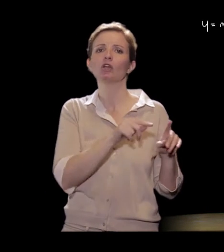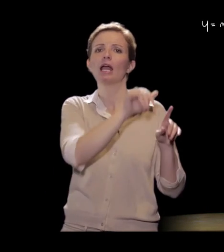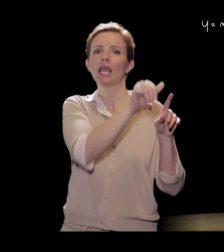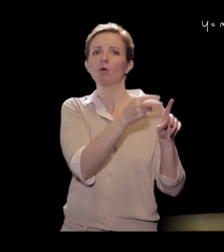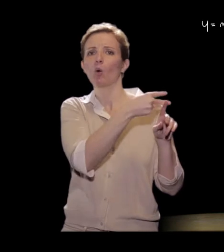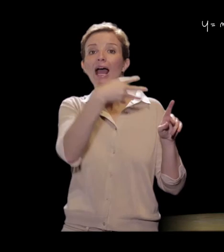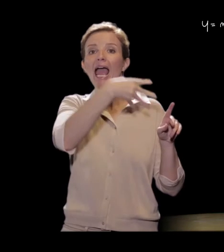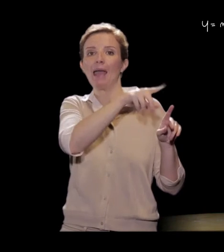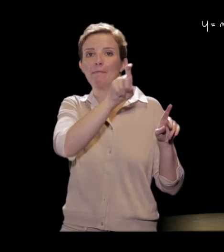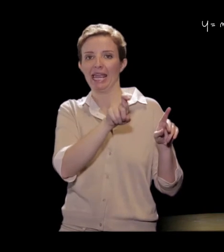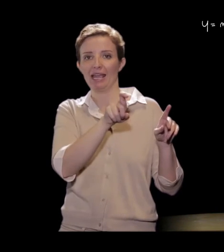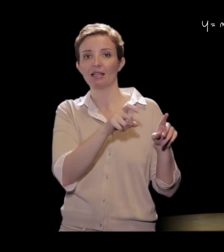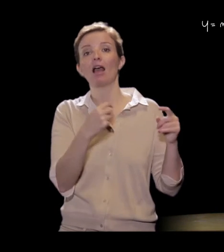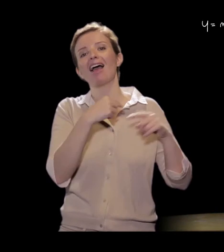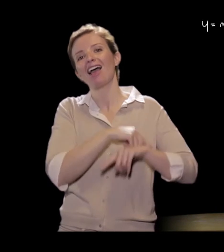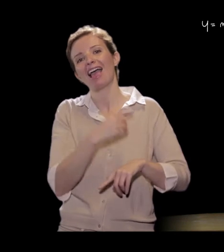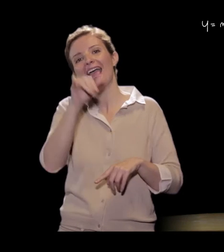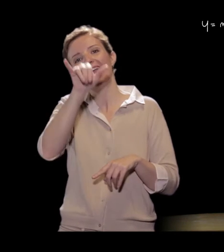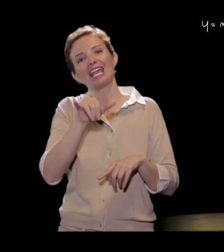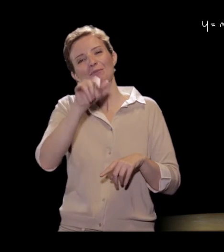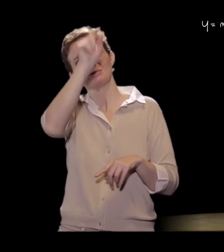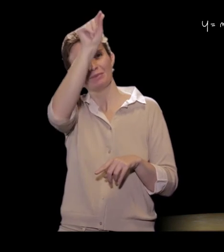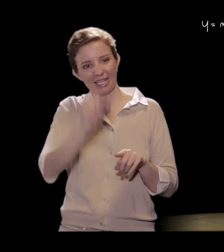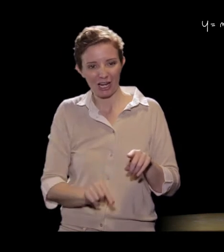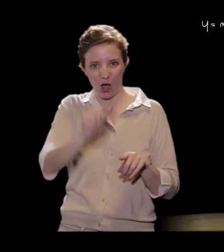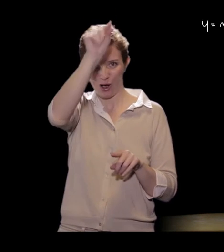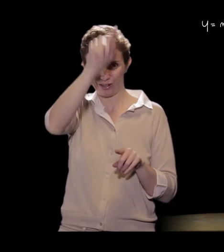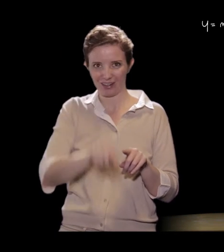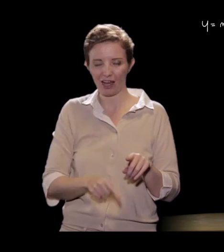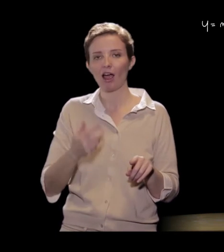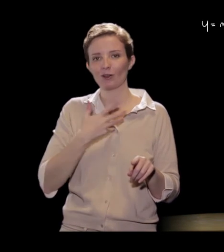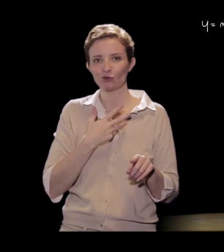L'asse delle y ha un'equazione del tipo x=0